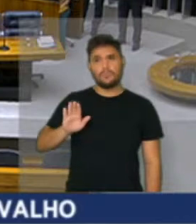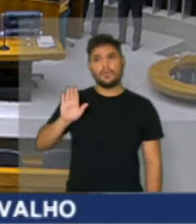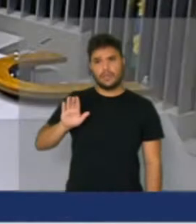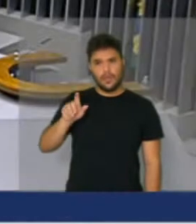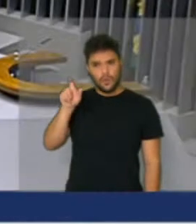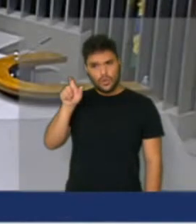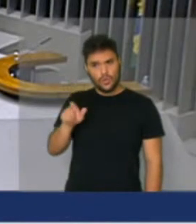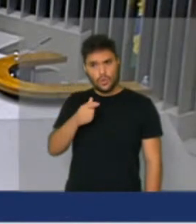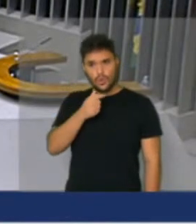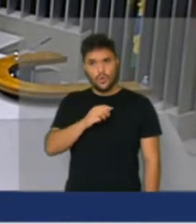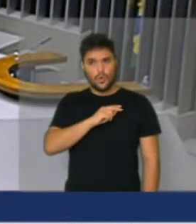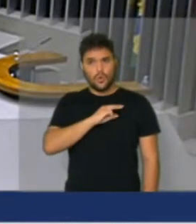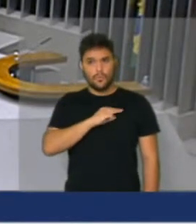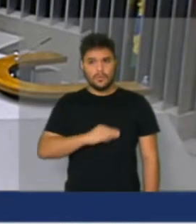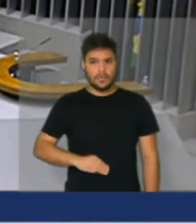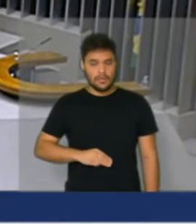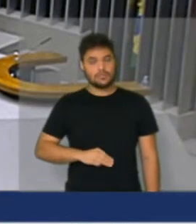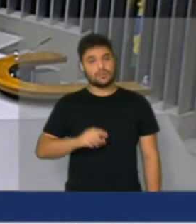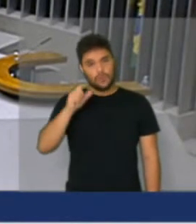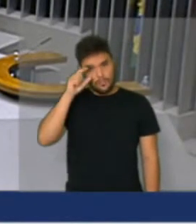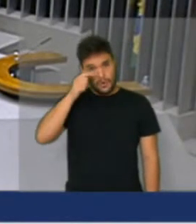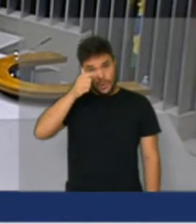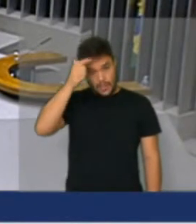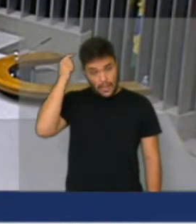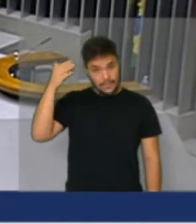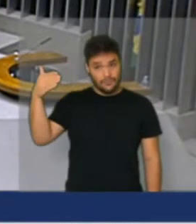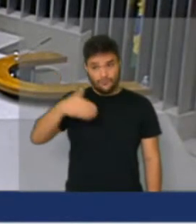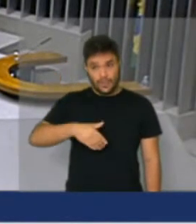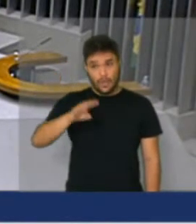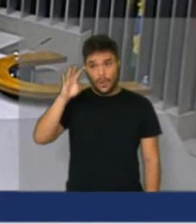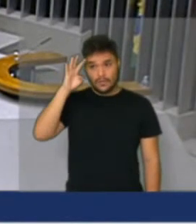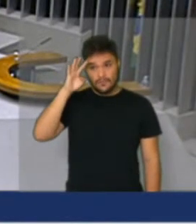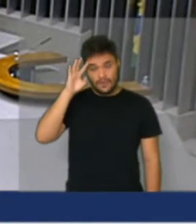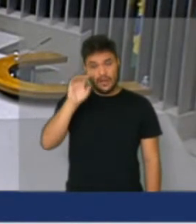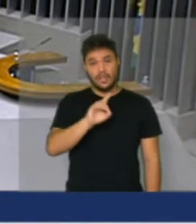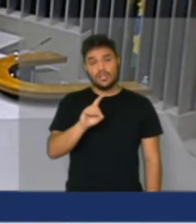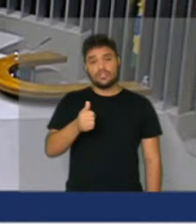NA PRÓXIMA QUARTA-FEIRA DIA 13 CASO ESTE REQUERIMENTO DE RETIRADA DE PAUTA PARA A